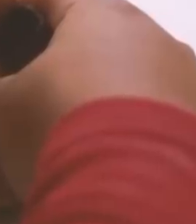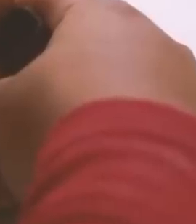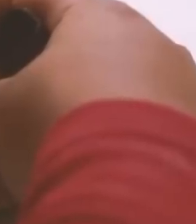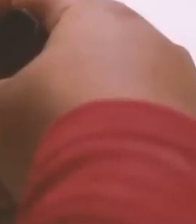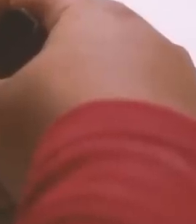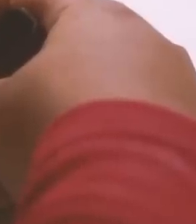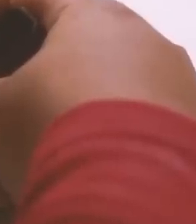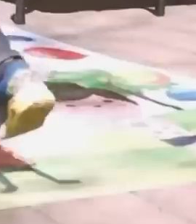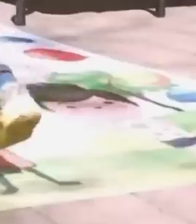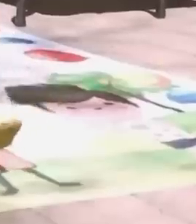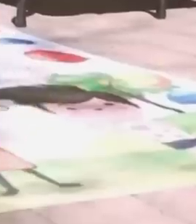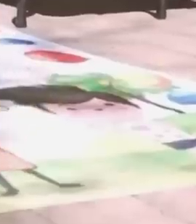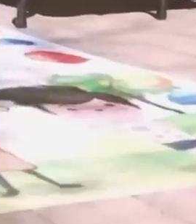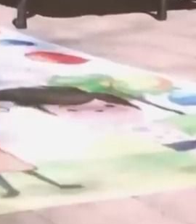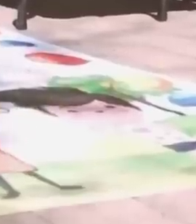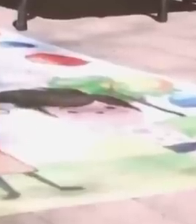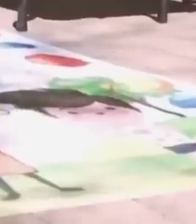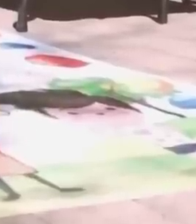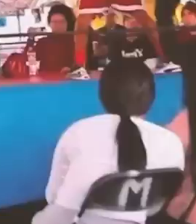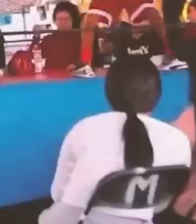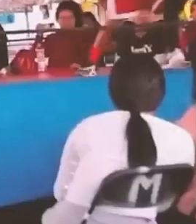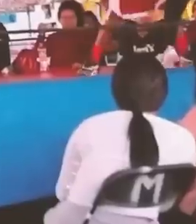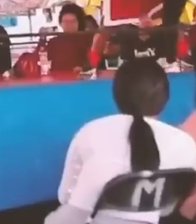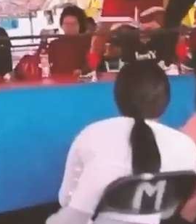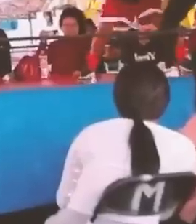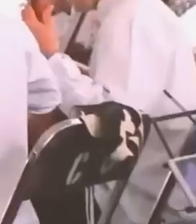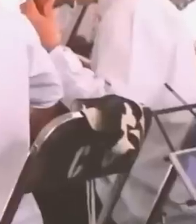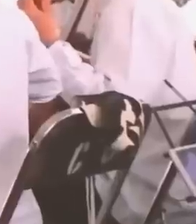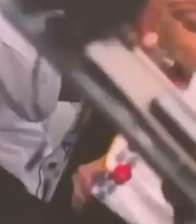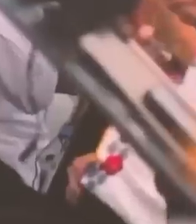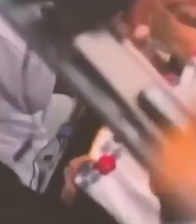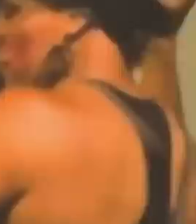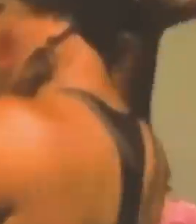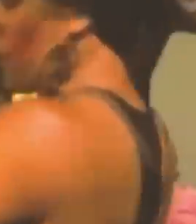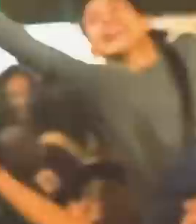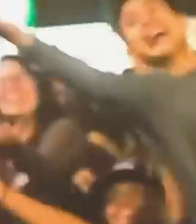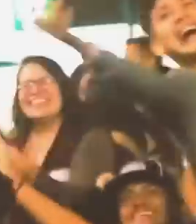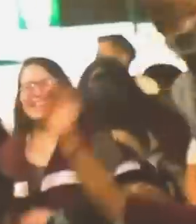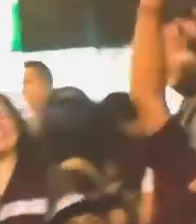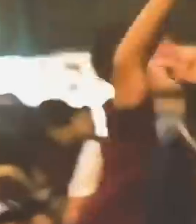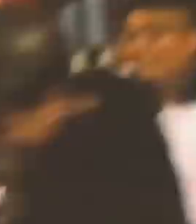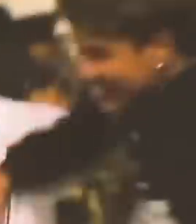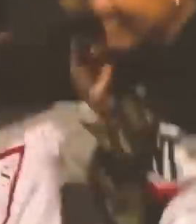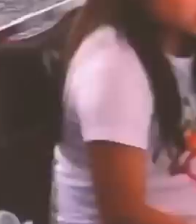menos razones para que la juventud se encuentre en la disyuntiva de unirse a las pilas de la